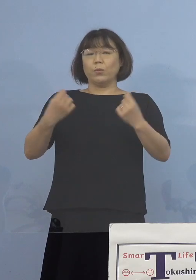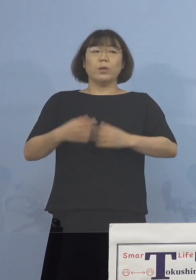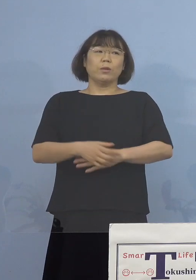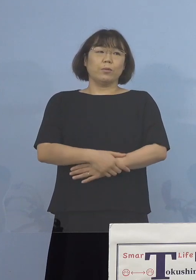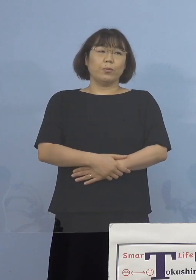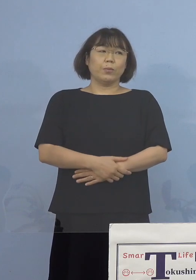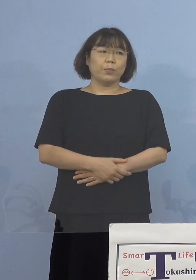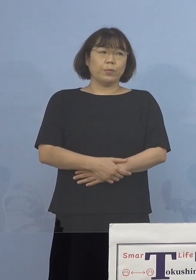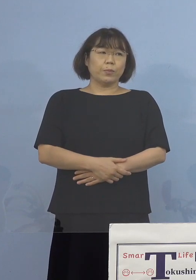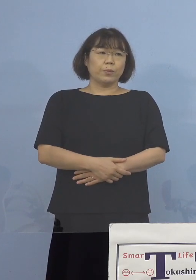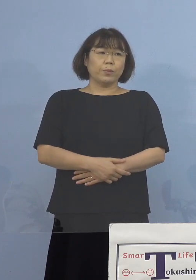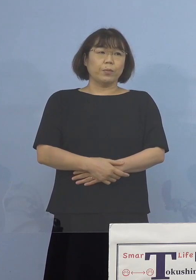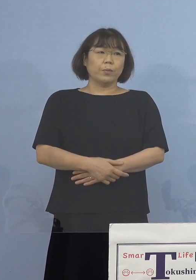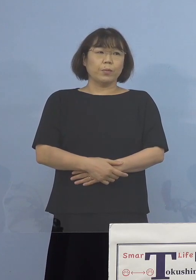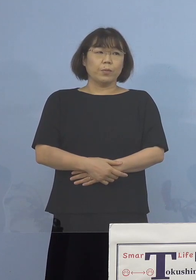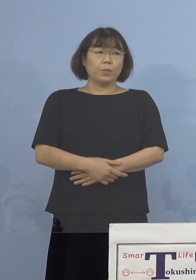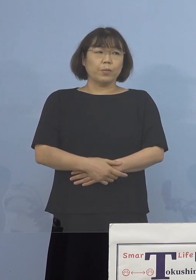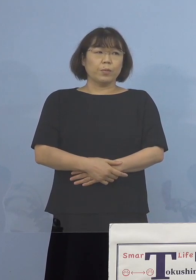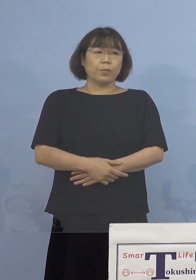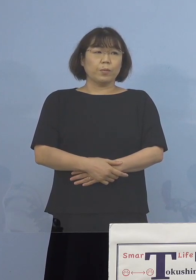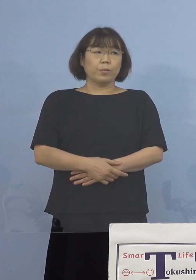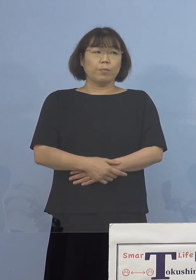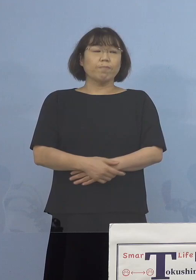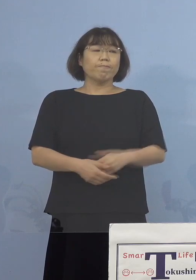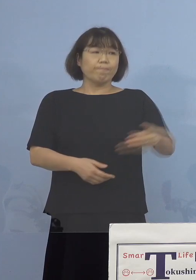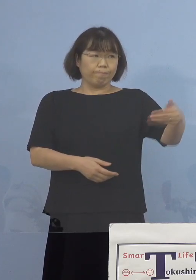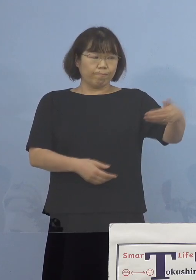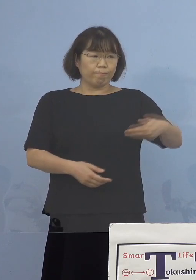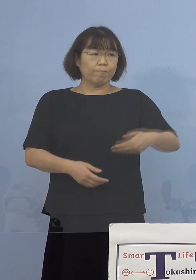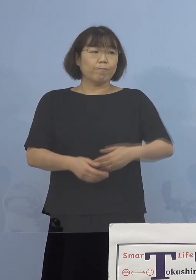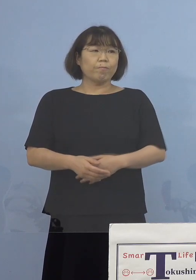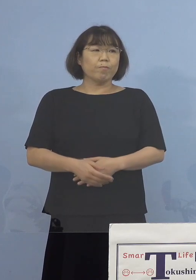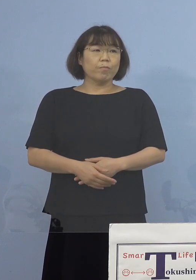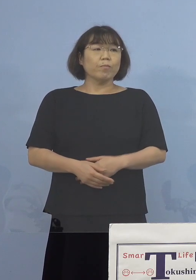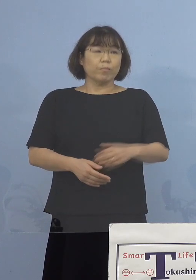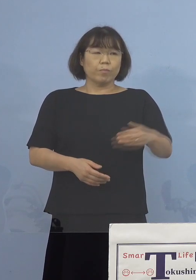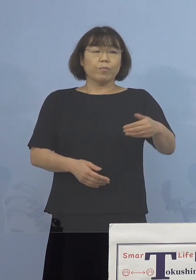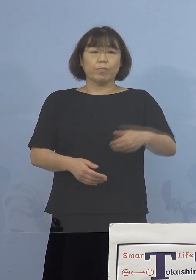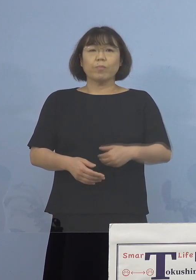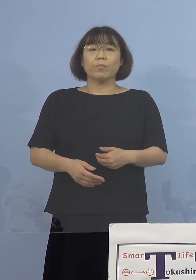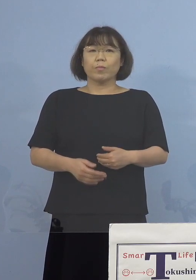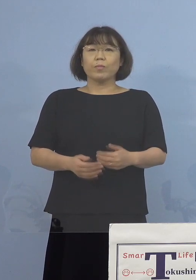（徳島新聞社） すみません、あの徳島新聞です